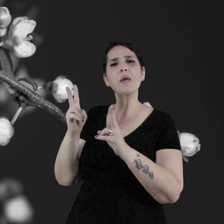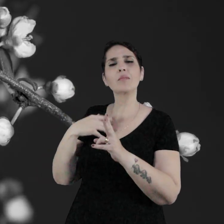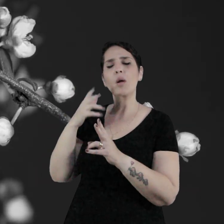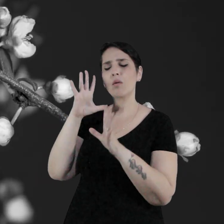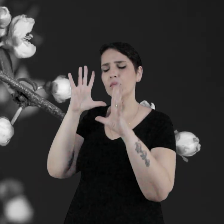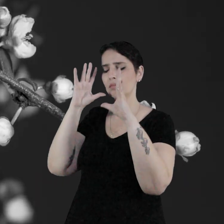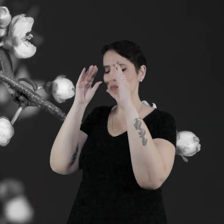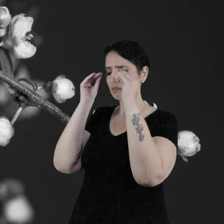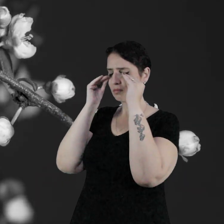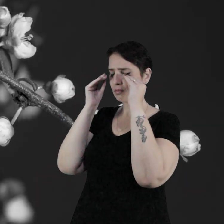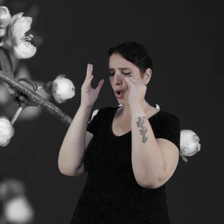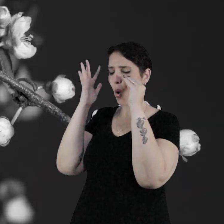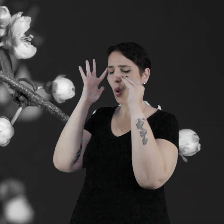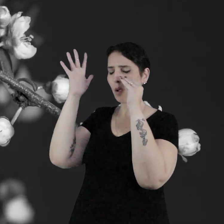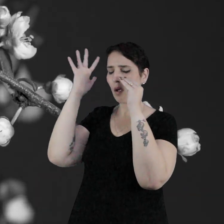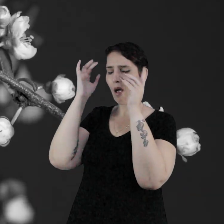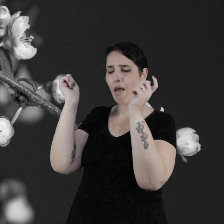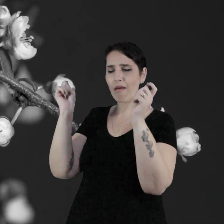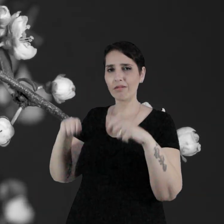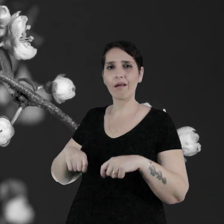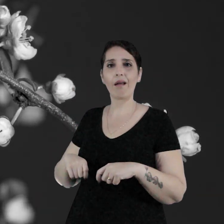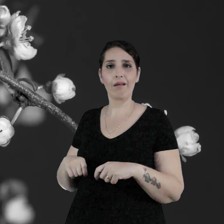fechados.